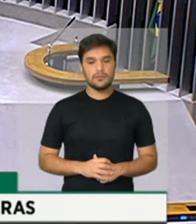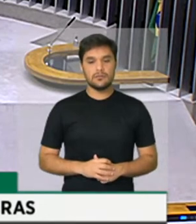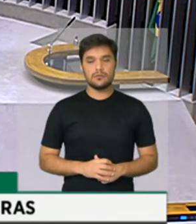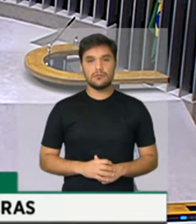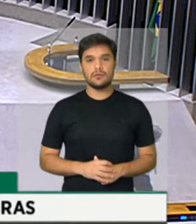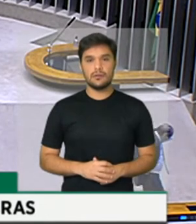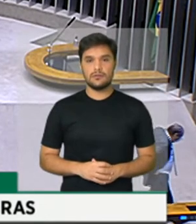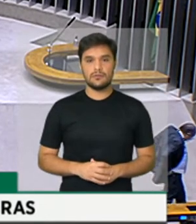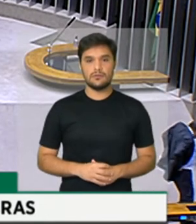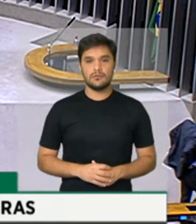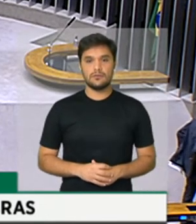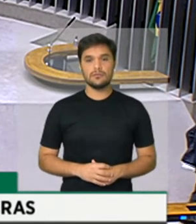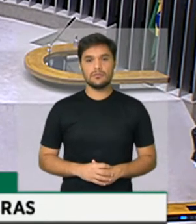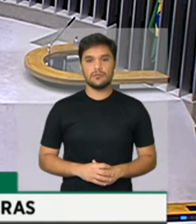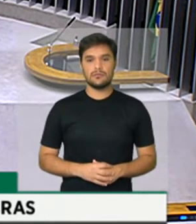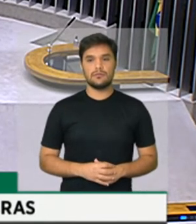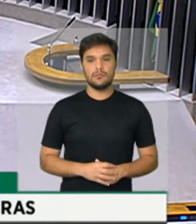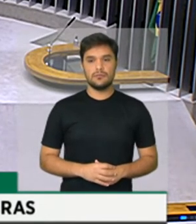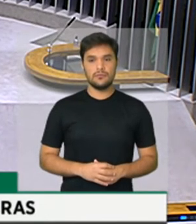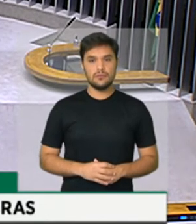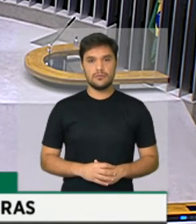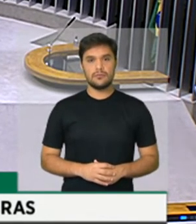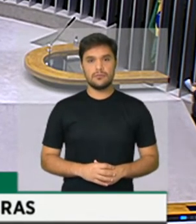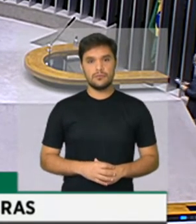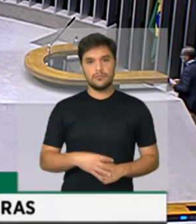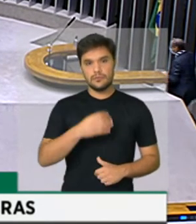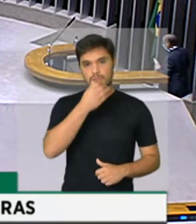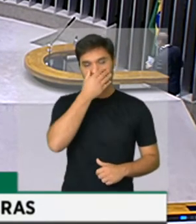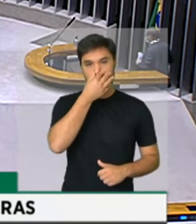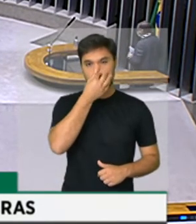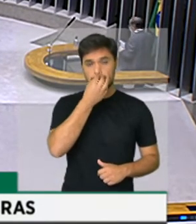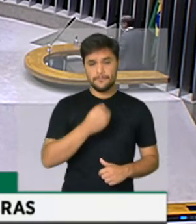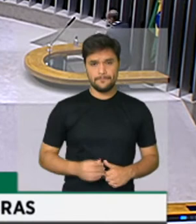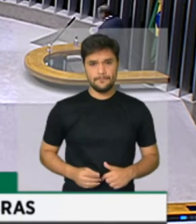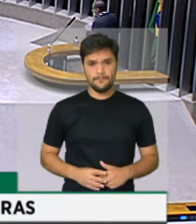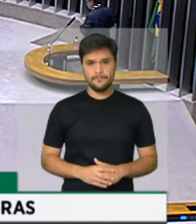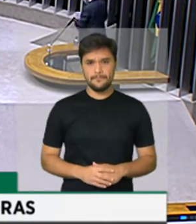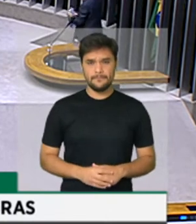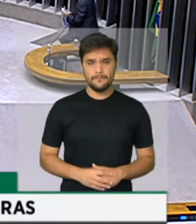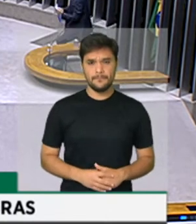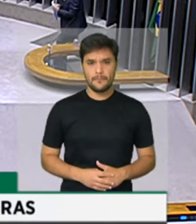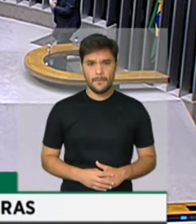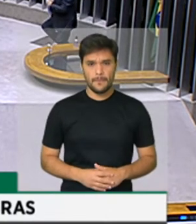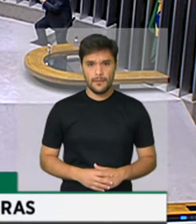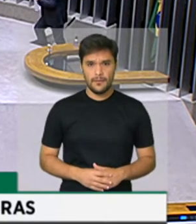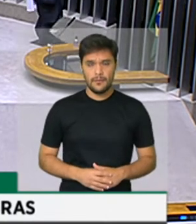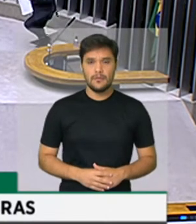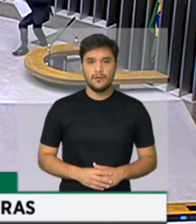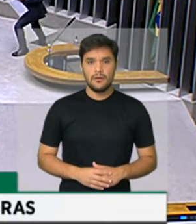CORONEL TADEU. -- [PRESIDENTE]: É, PARA DISCUTIR A FAVOR, DEPUTADO LUÍS MIRANDA. PRAF